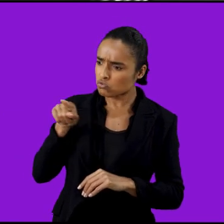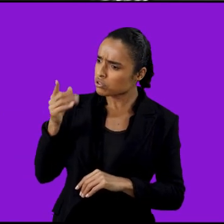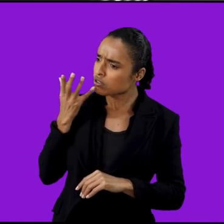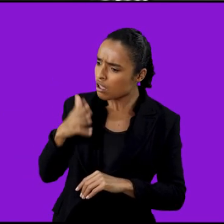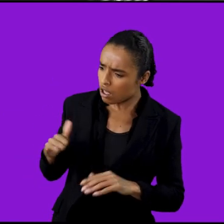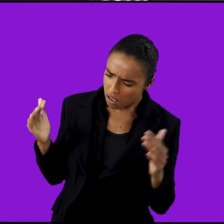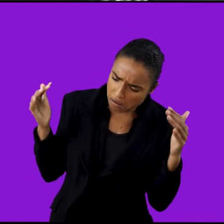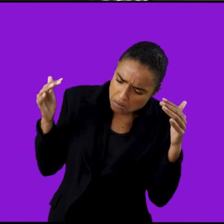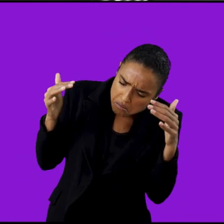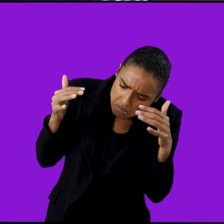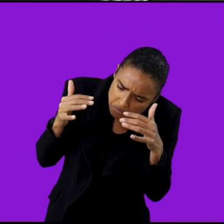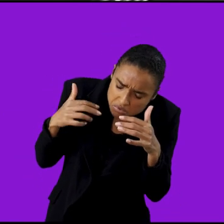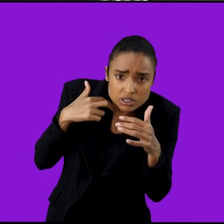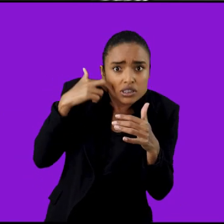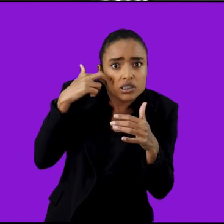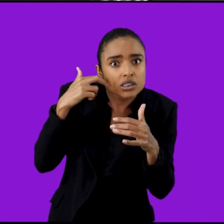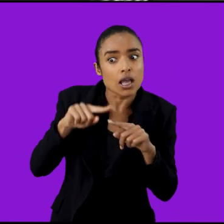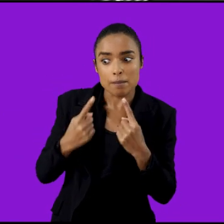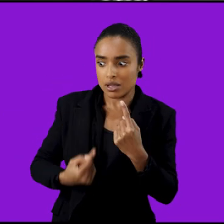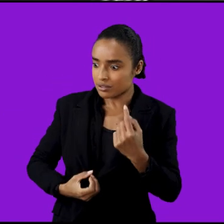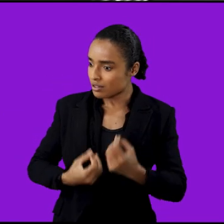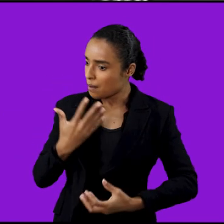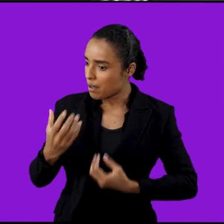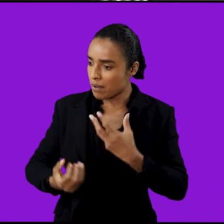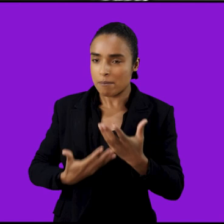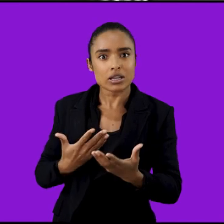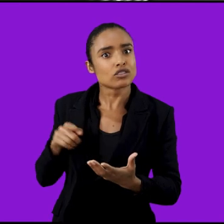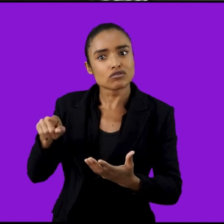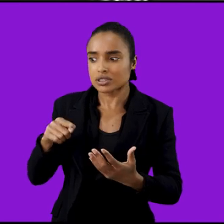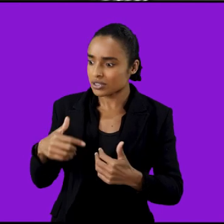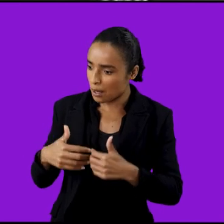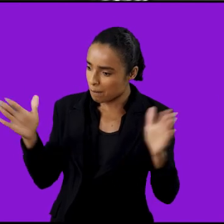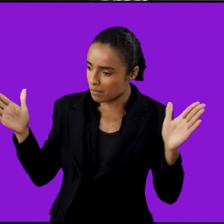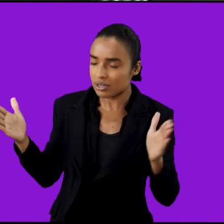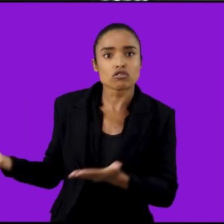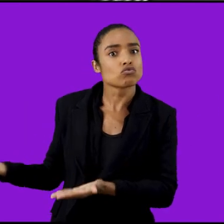Mas também tem um desabrochar aí nesse momento da adolescência, que ele transforma você.